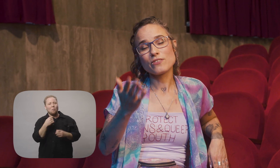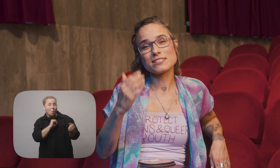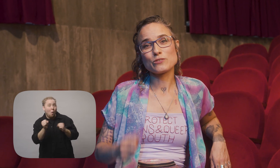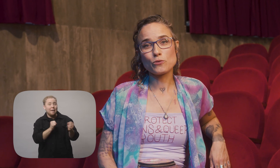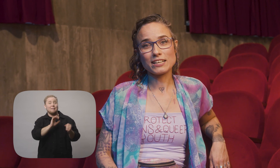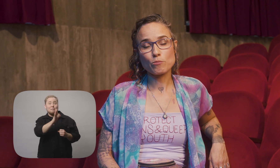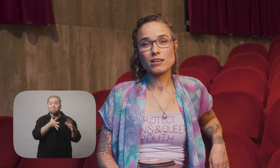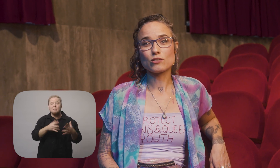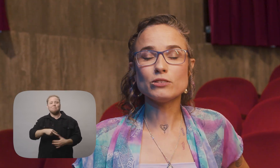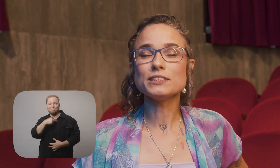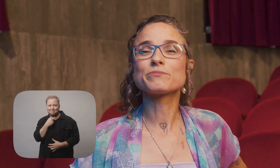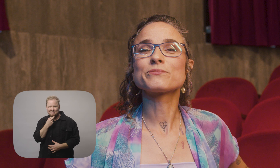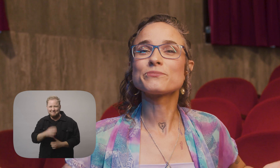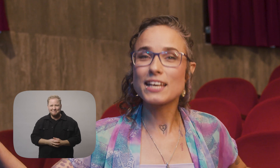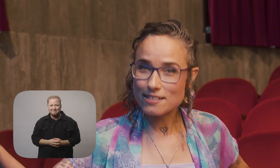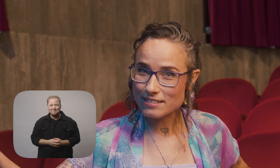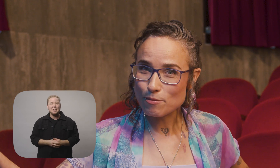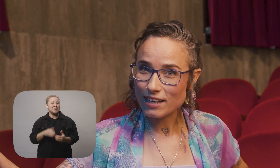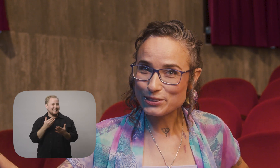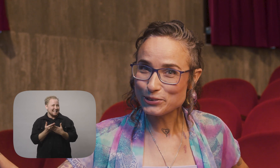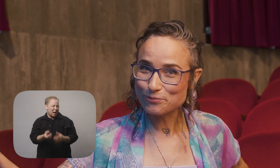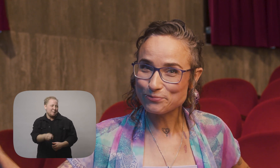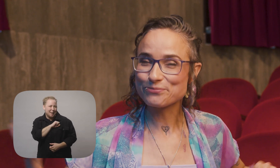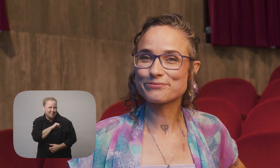was Okan gebärdet und es ist eine Bereicherung.